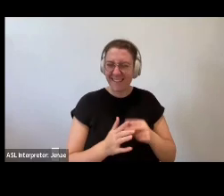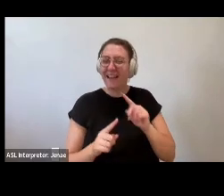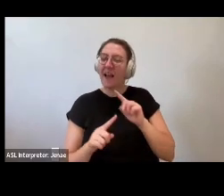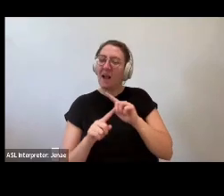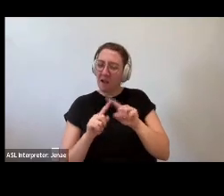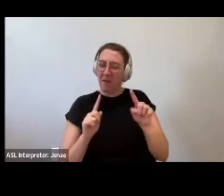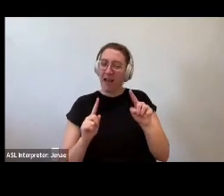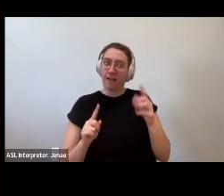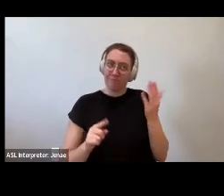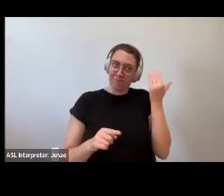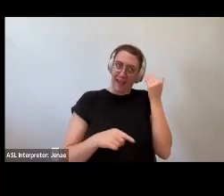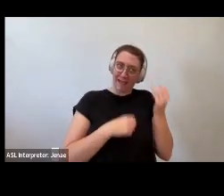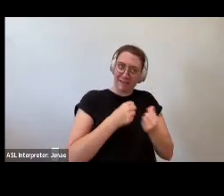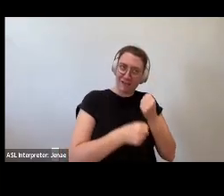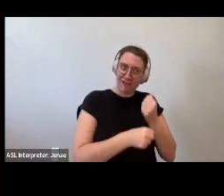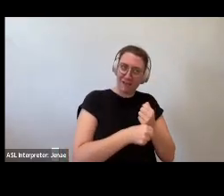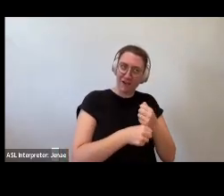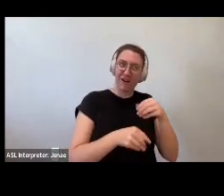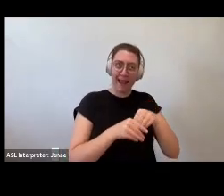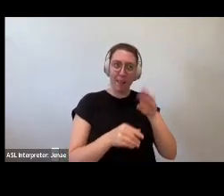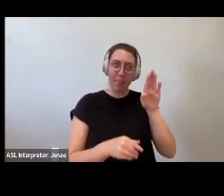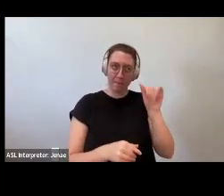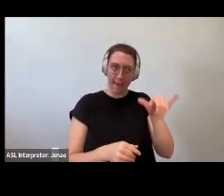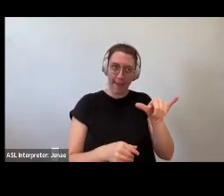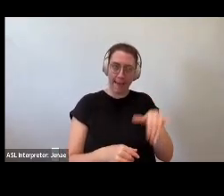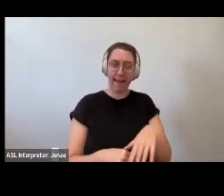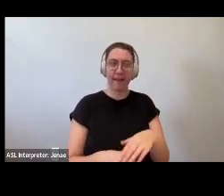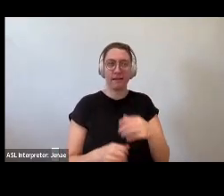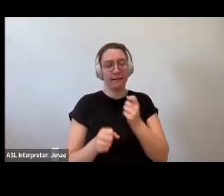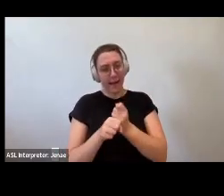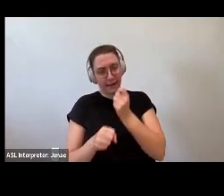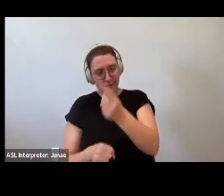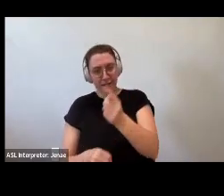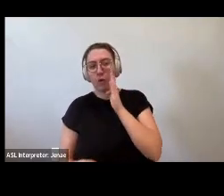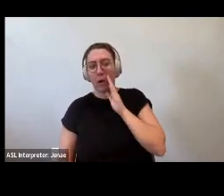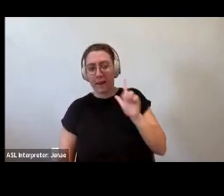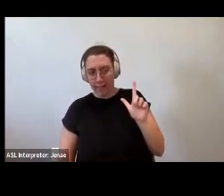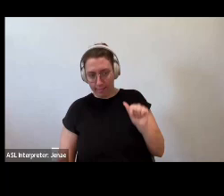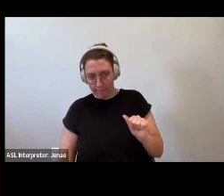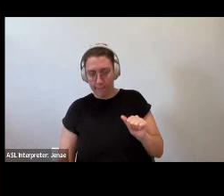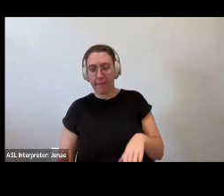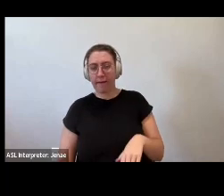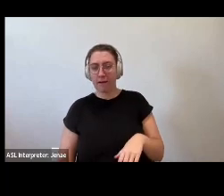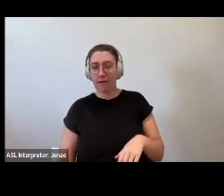El año pasado fue en la Bahía. El año que viene será en Los Ángeles.